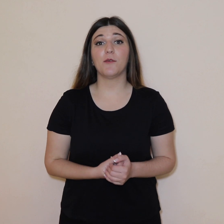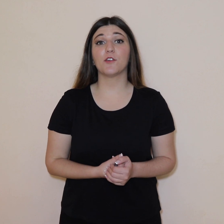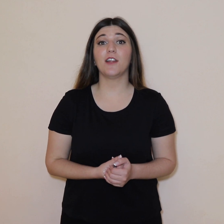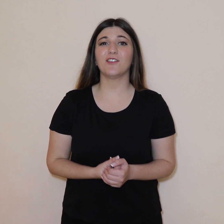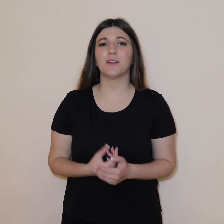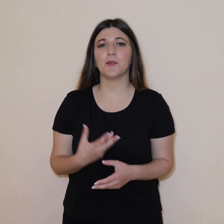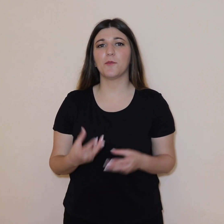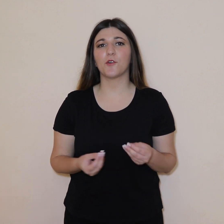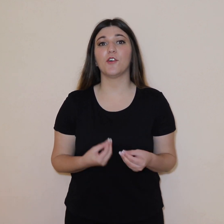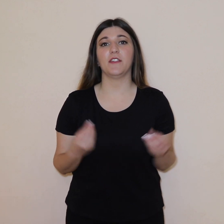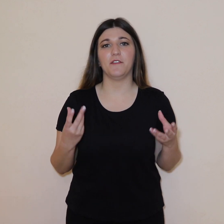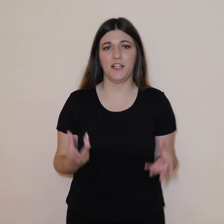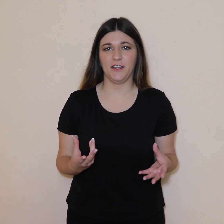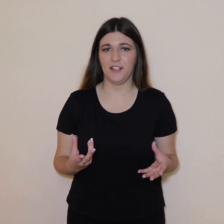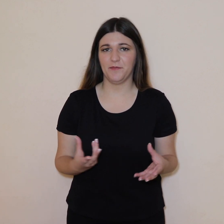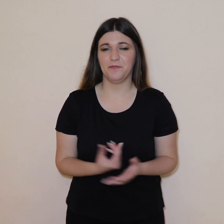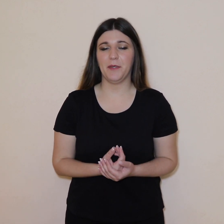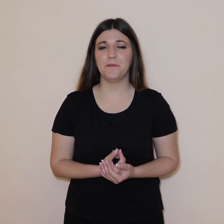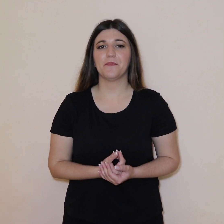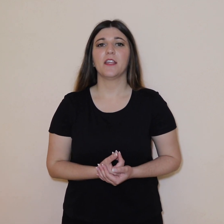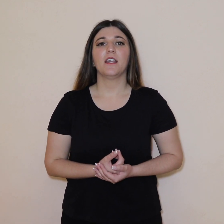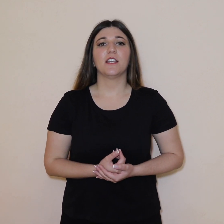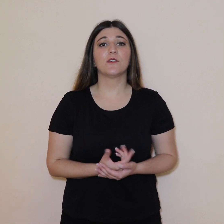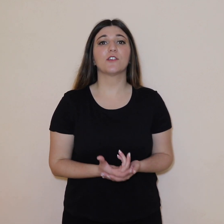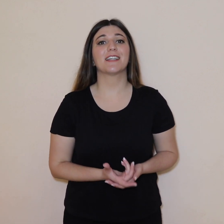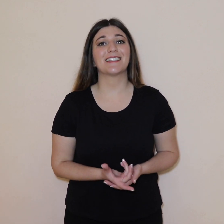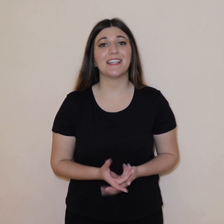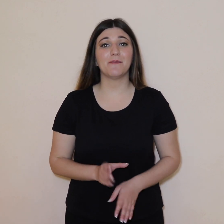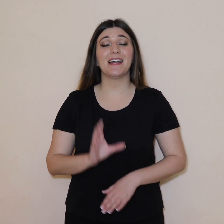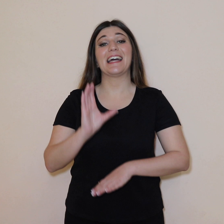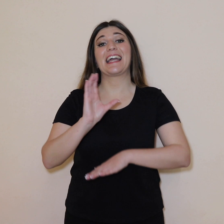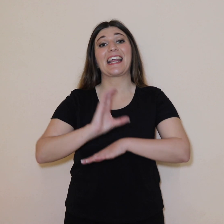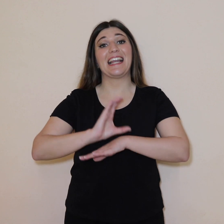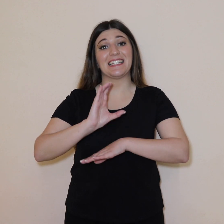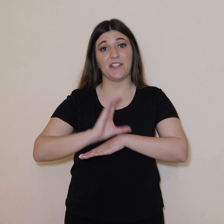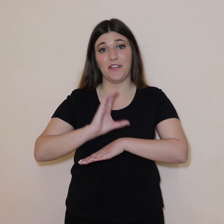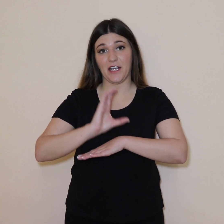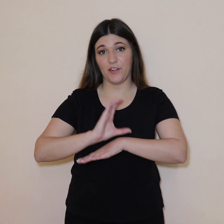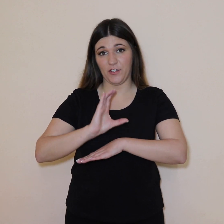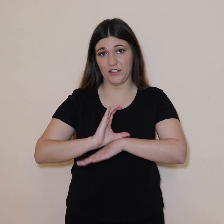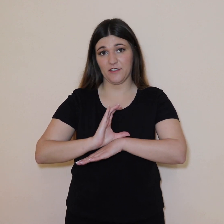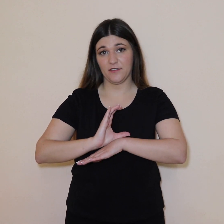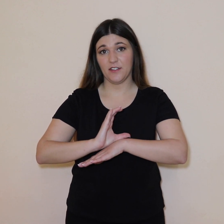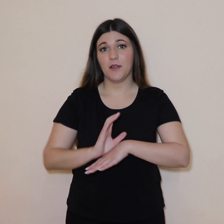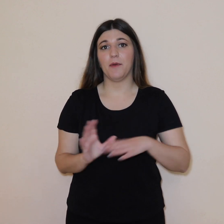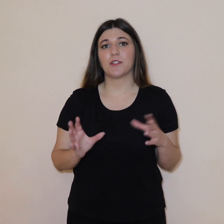ahora ve con algo también un poco diferente, bien, es una cosa que se llama "clasificadores". Vamos